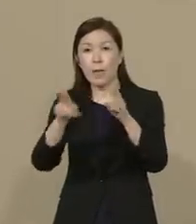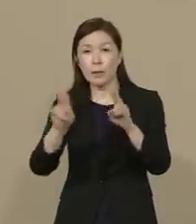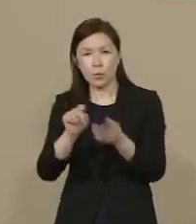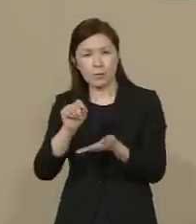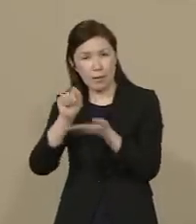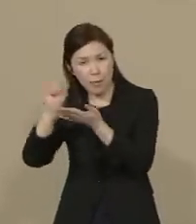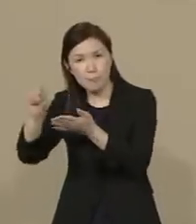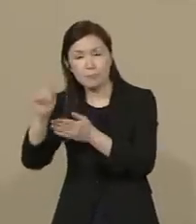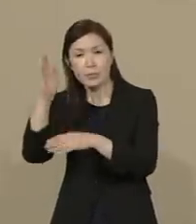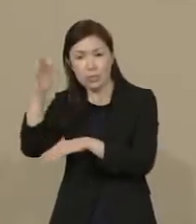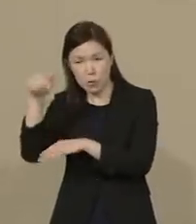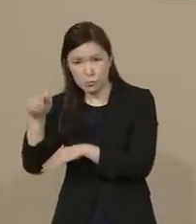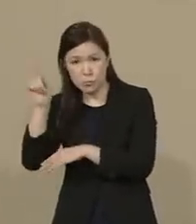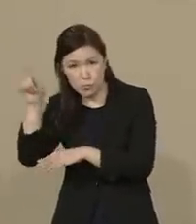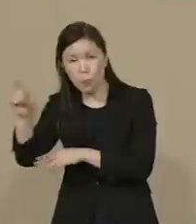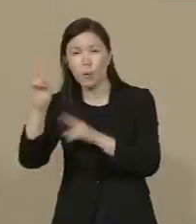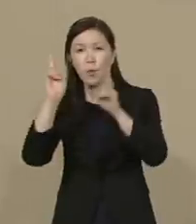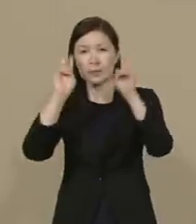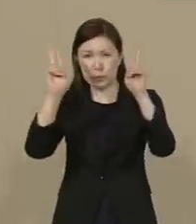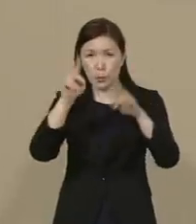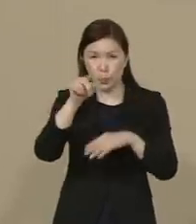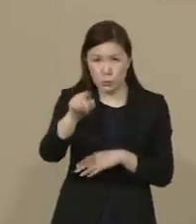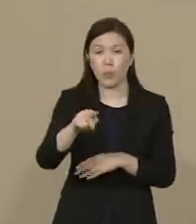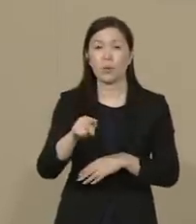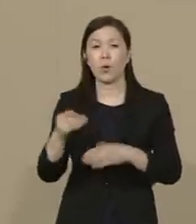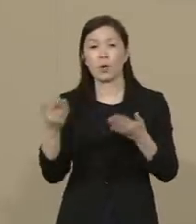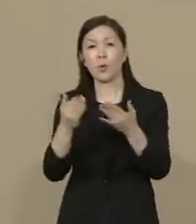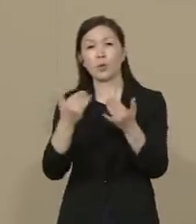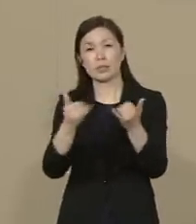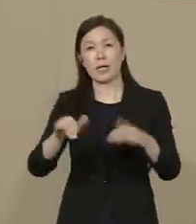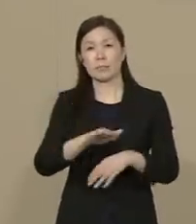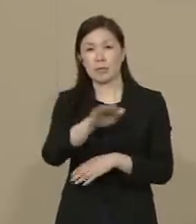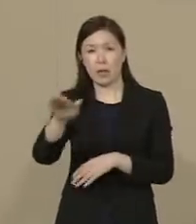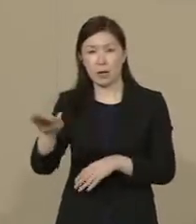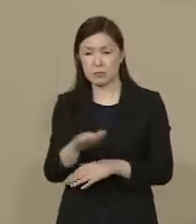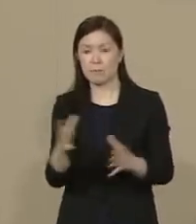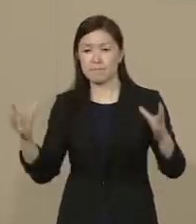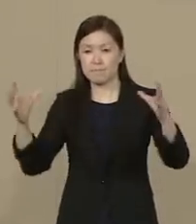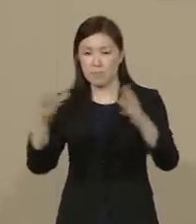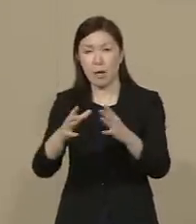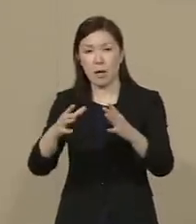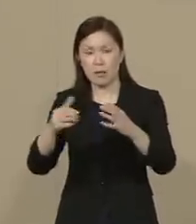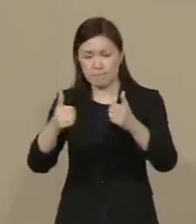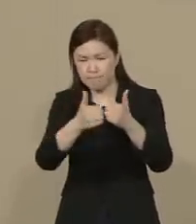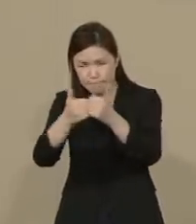政府と企業の経営側・労働側 による話し合いの場が設けられ